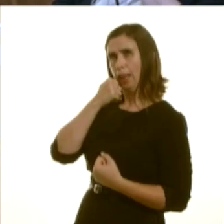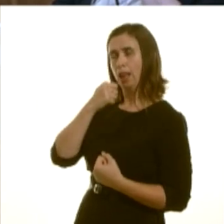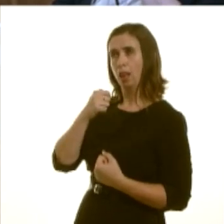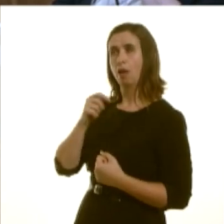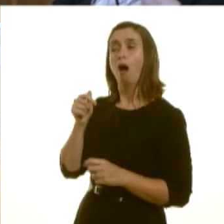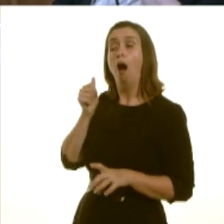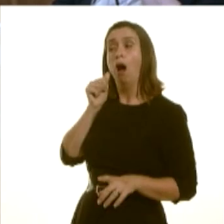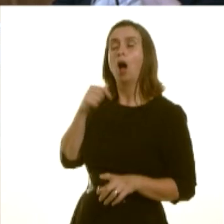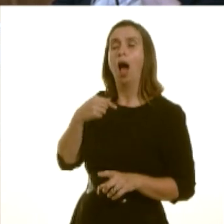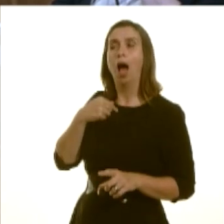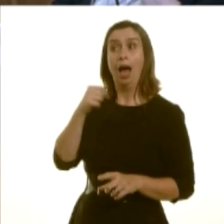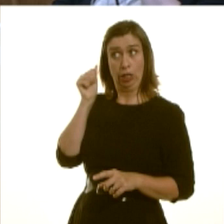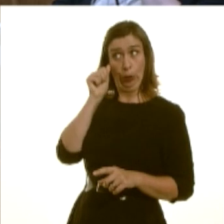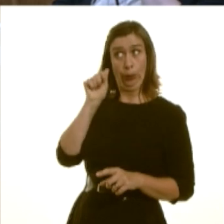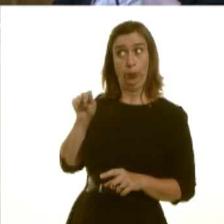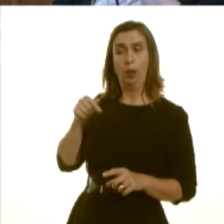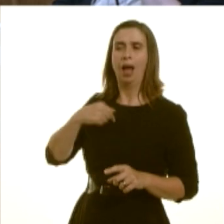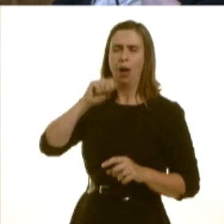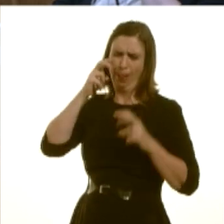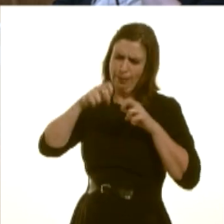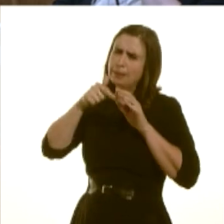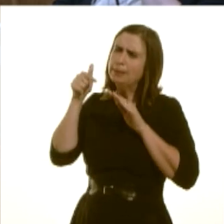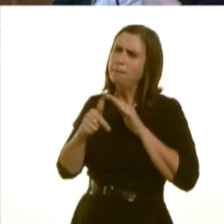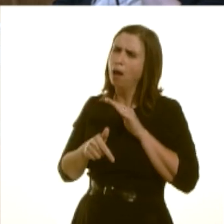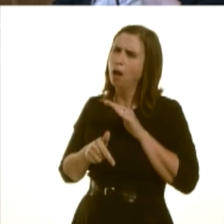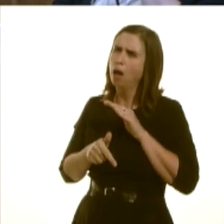will look in more detail at the situation that the leader of the opposition has outlined